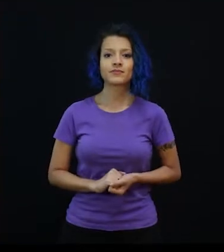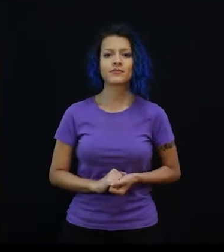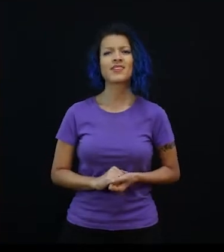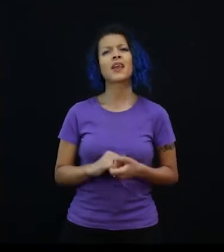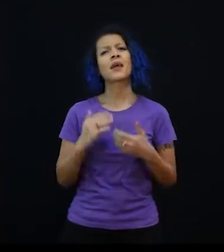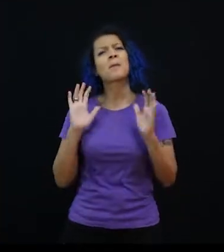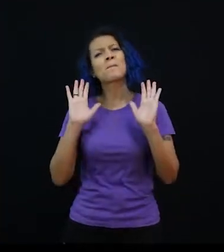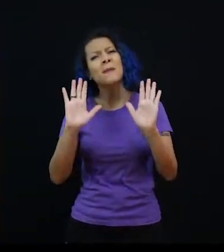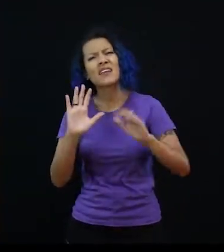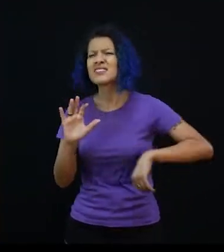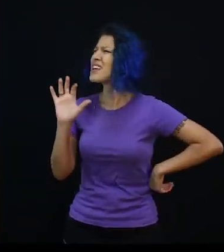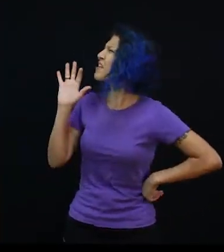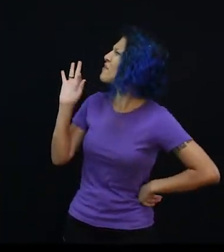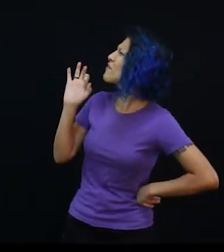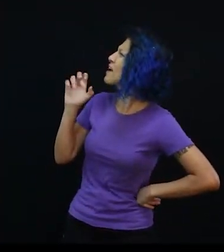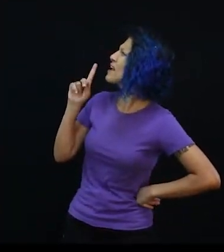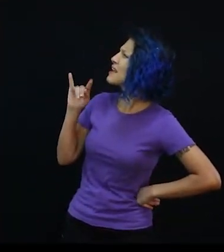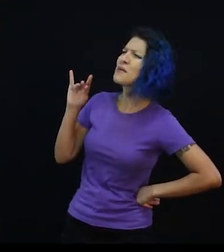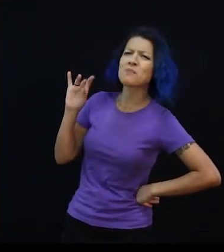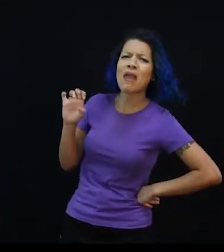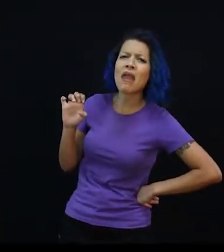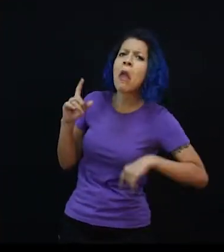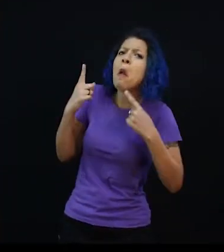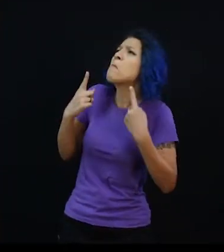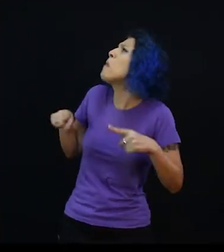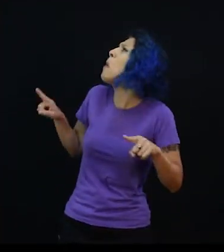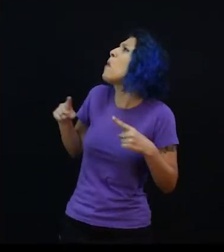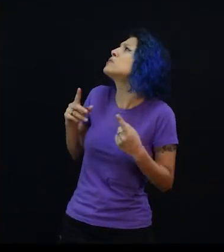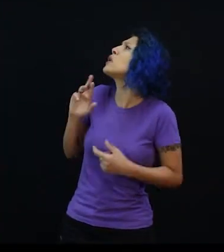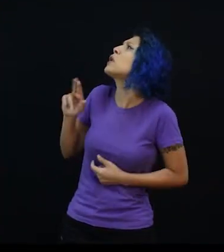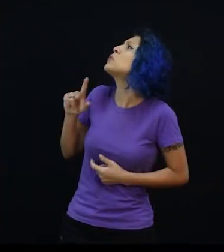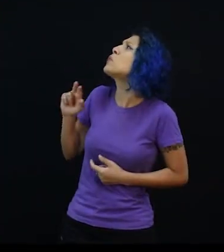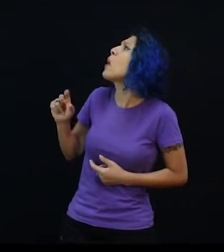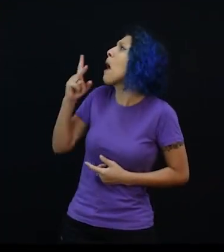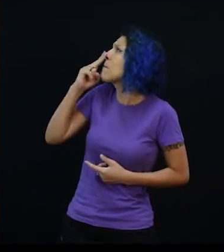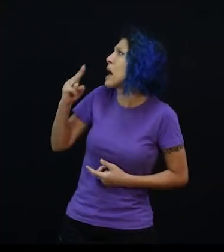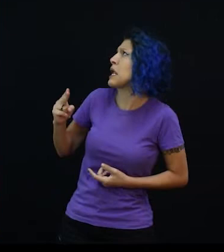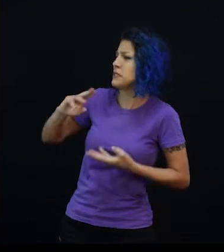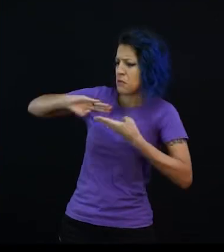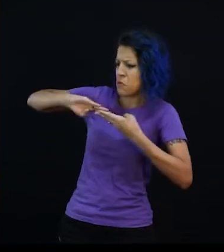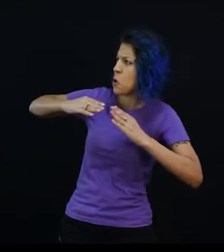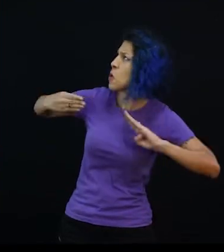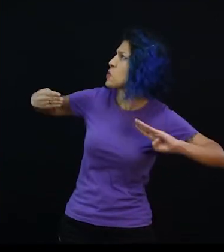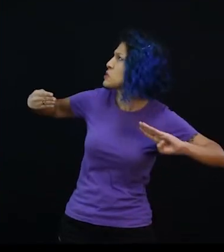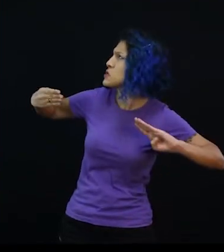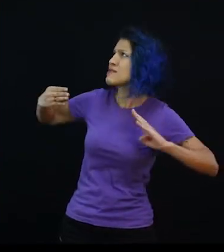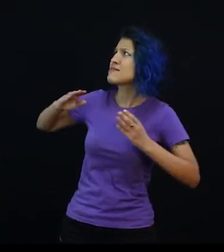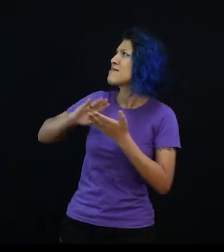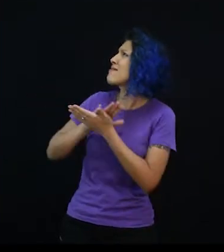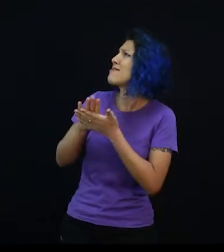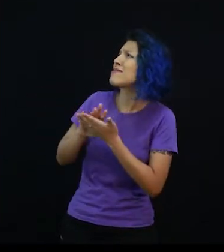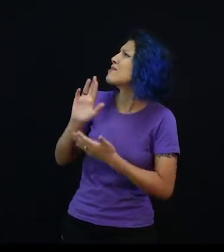Mas, Filipe, é uma vivência de música, não é de biologia ou nada parecido, veterinário.